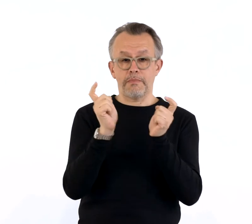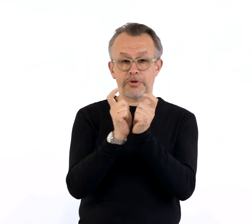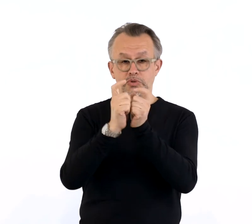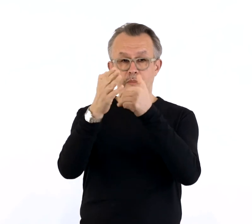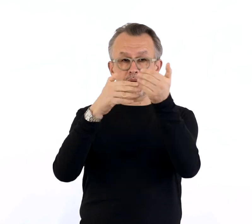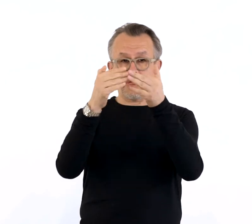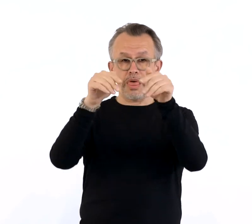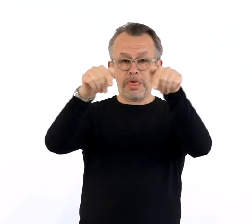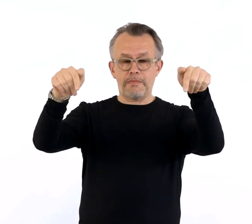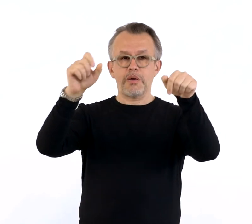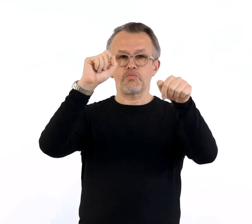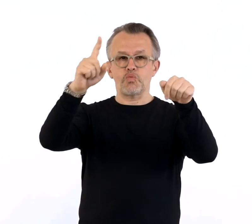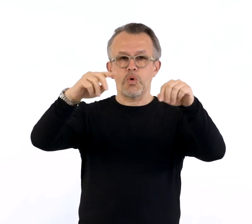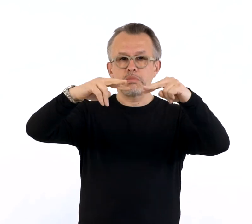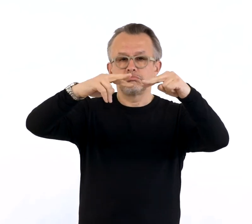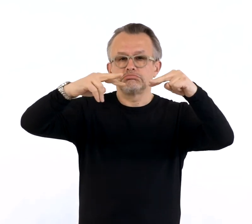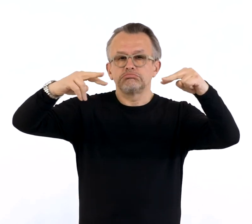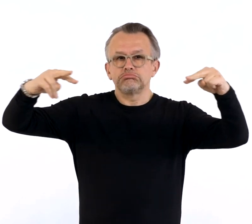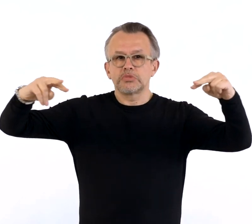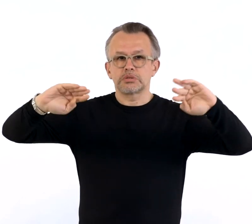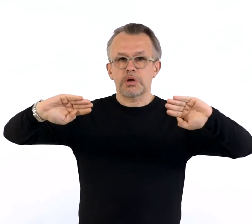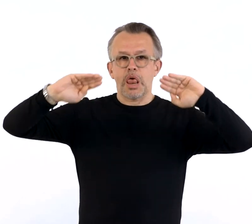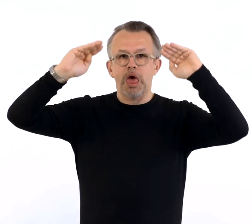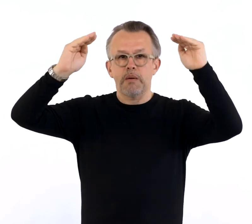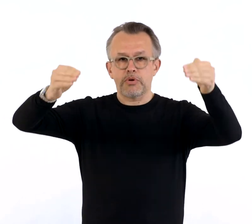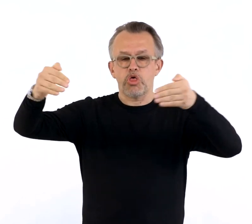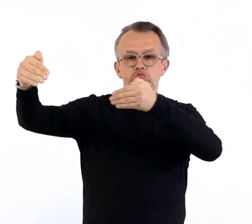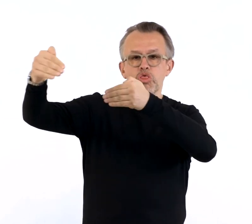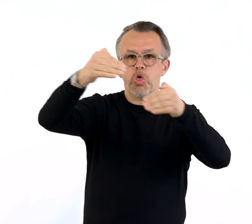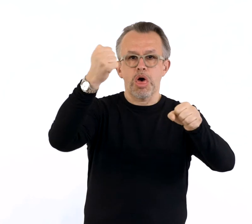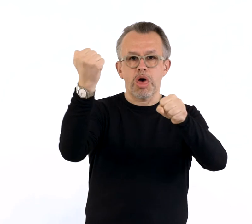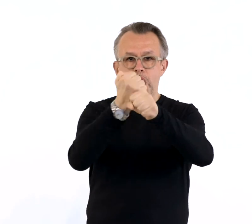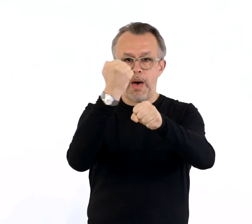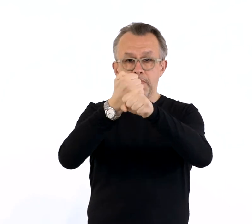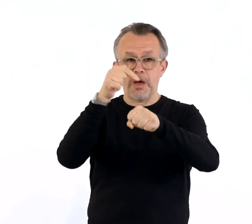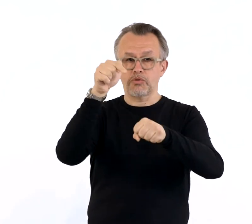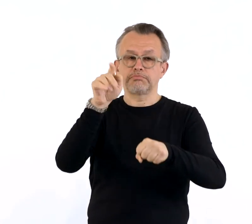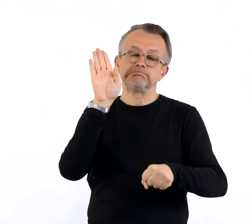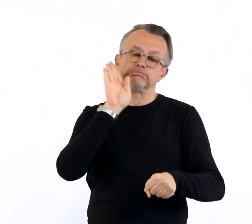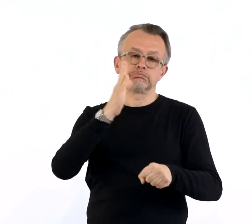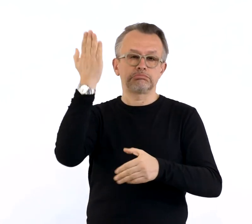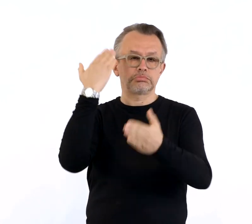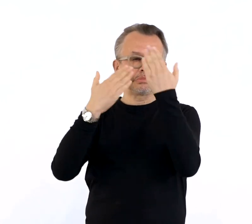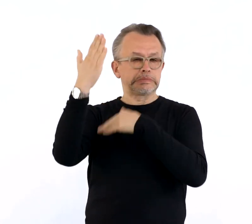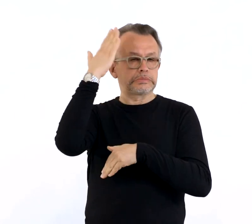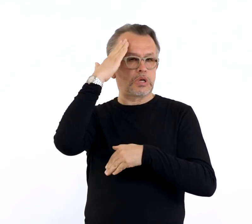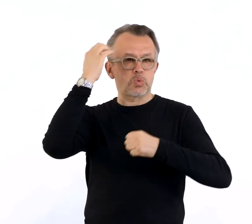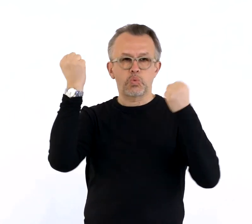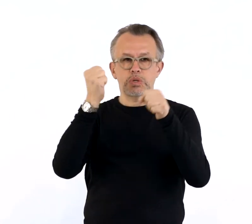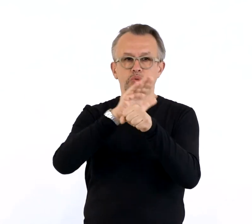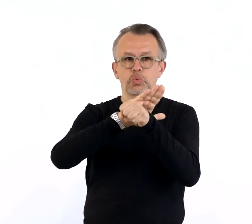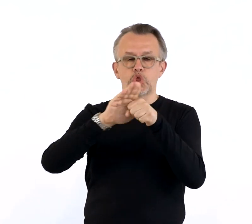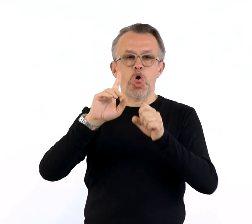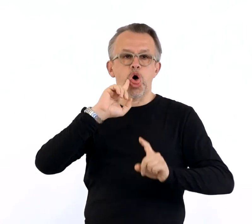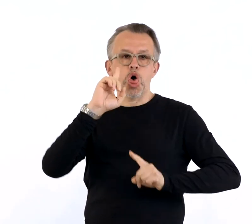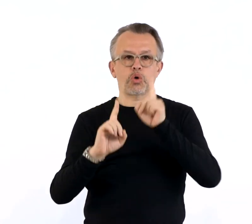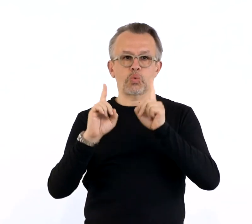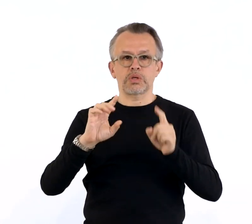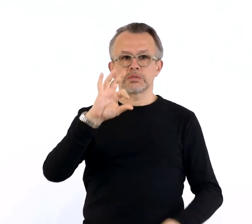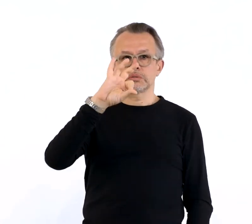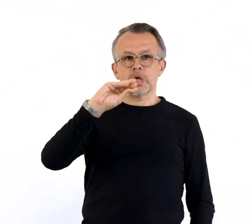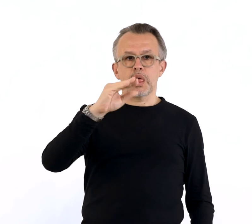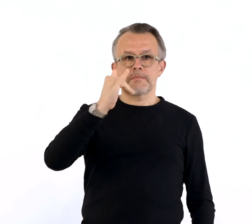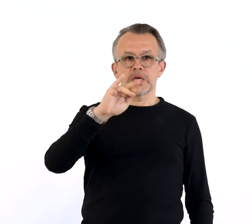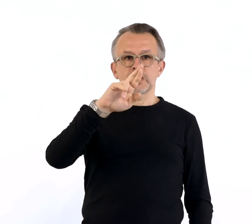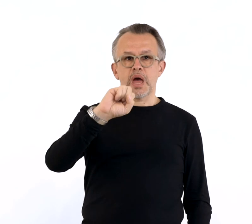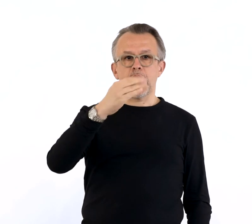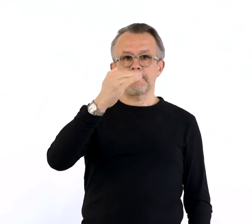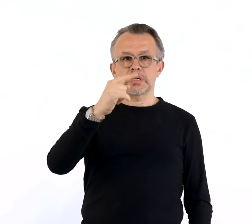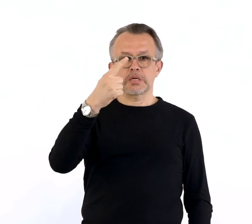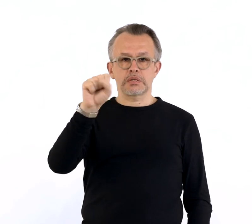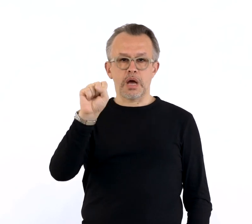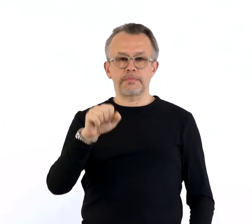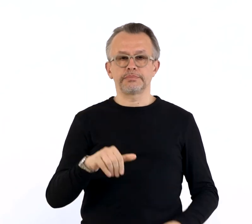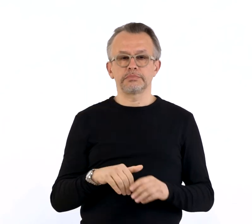W pobliżu bramy znajdowały się sklepienia ponad drogą wykonane z kamienia (być może to mityczne ogrody Semiramidy).